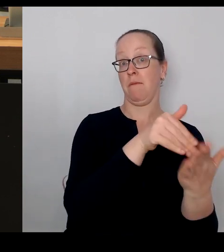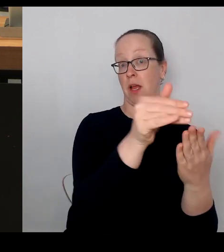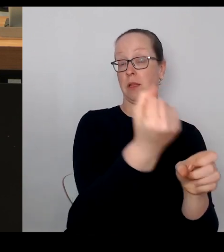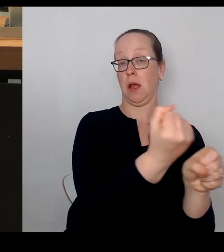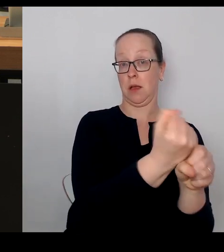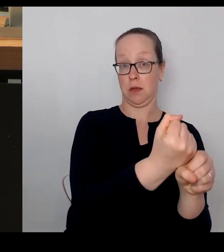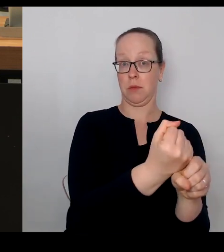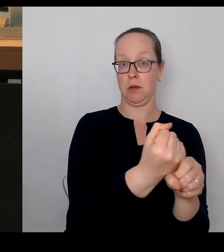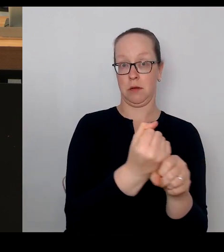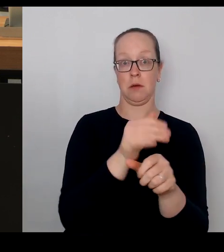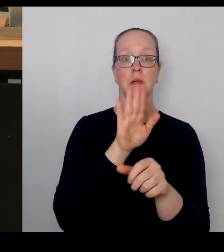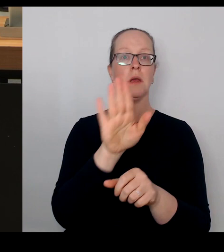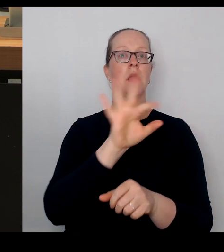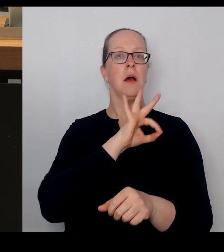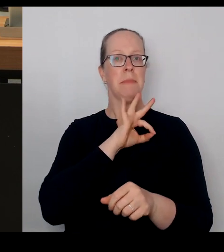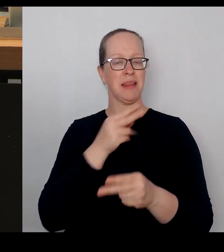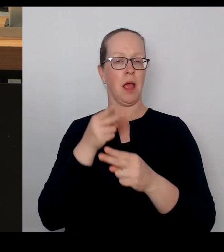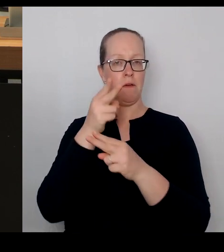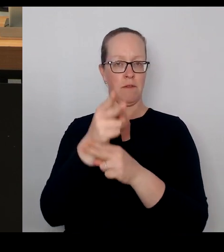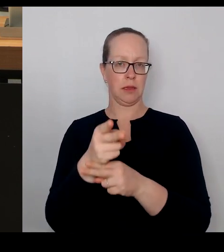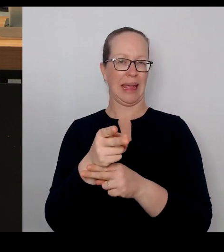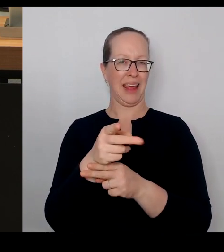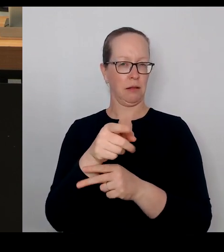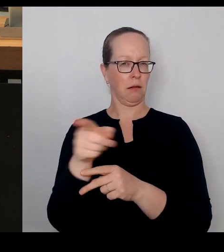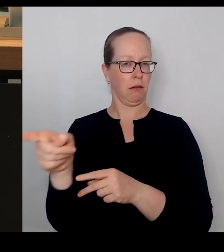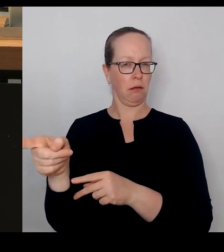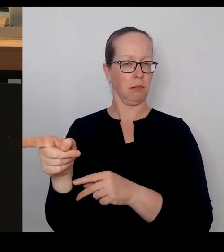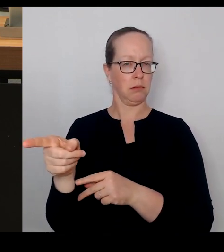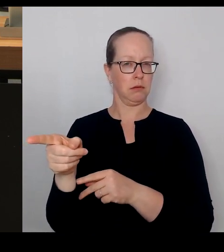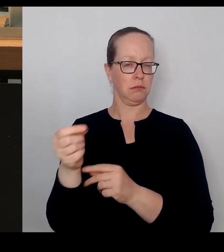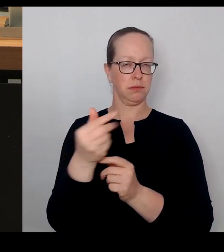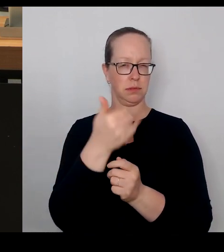Tag gelegt haben, nicht dazu geeignet zu suggerieren Wir tun alles für